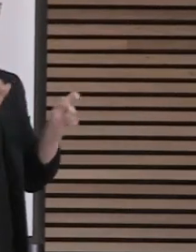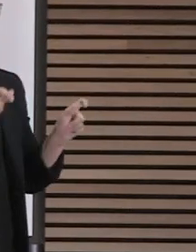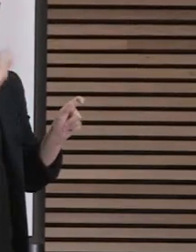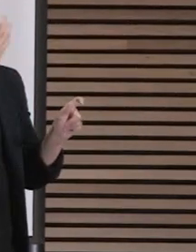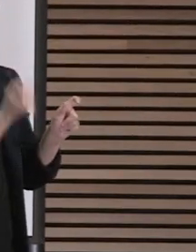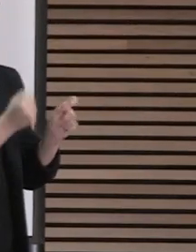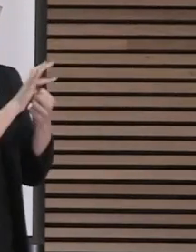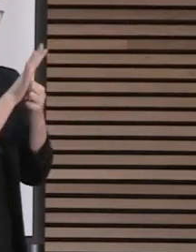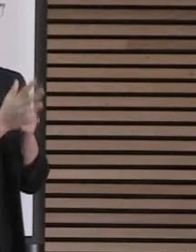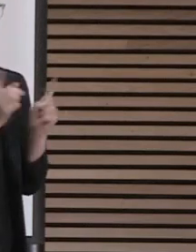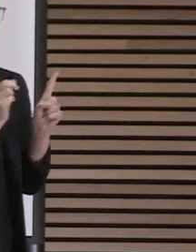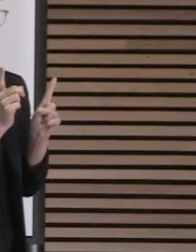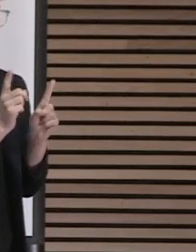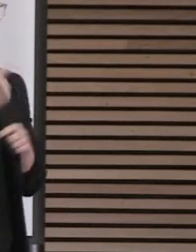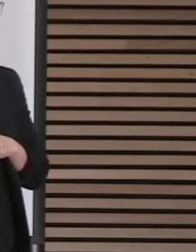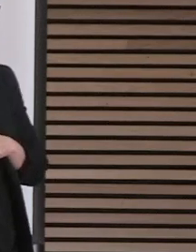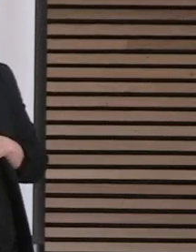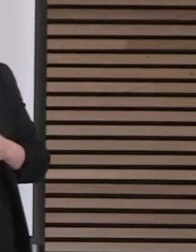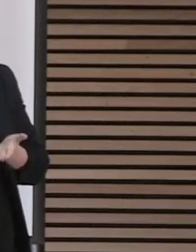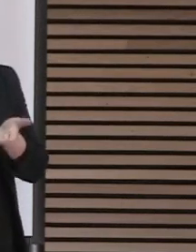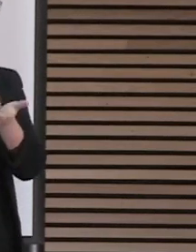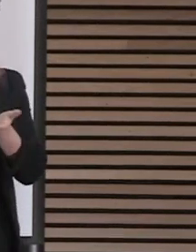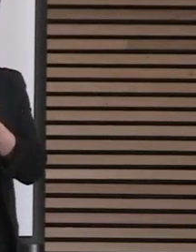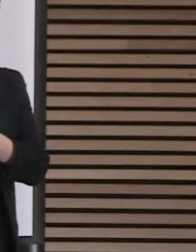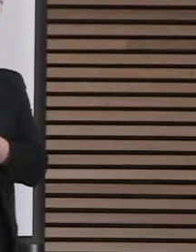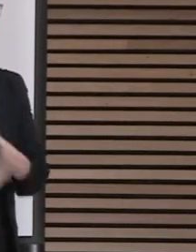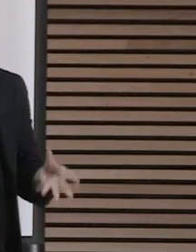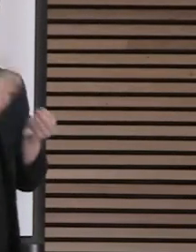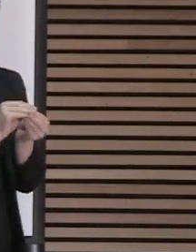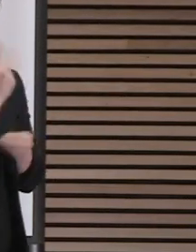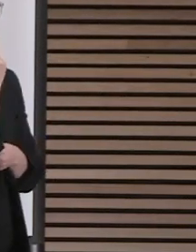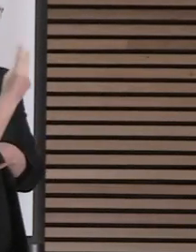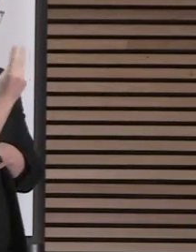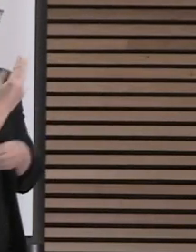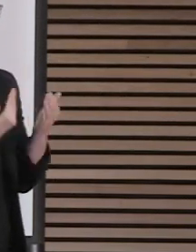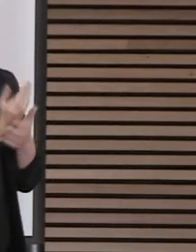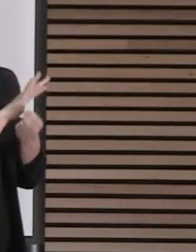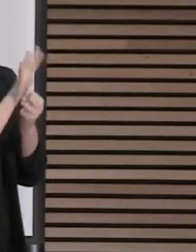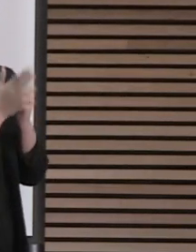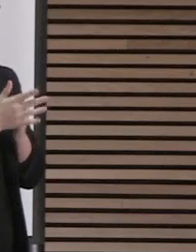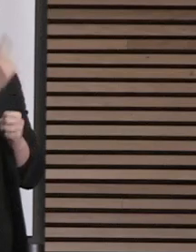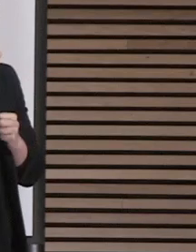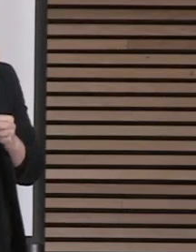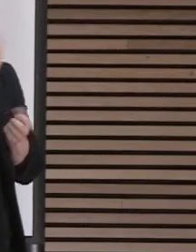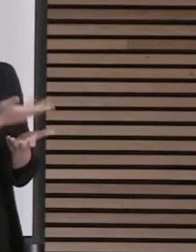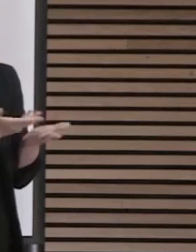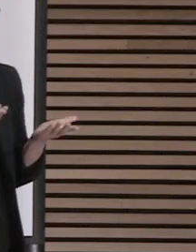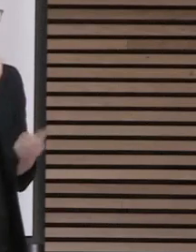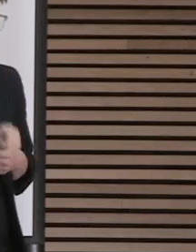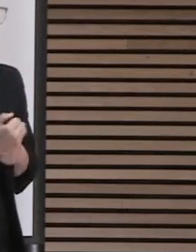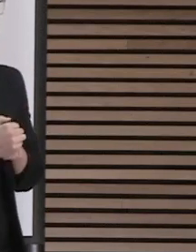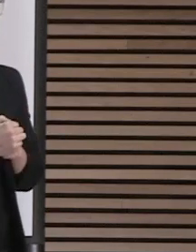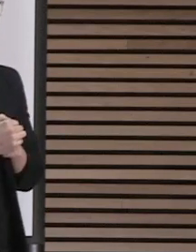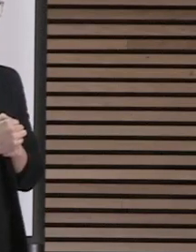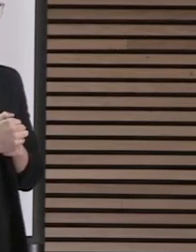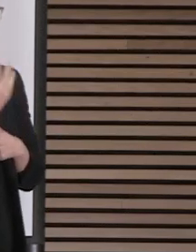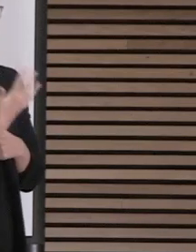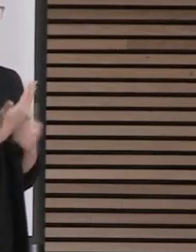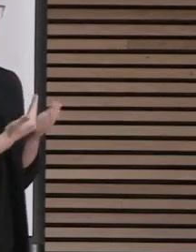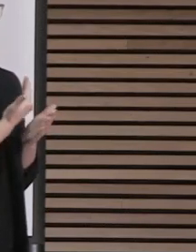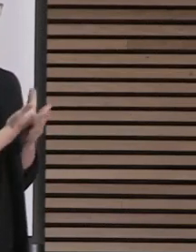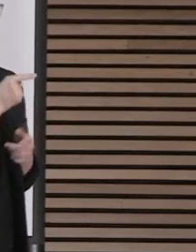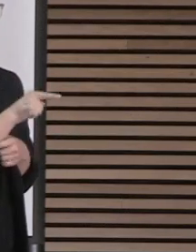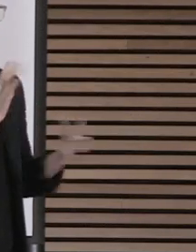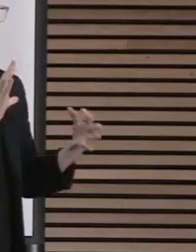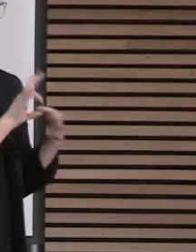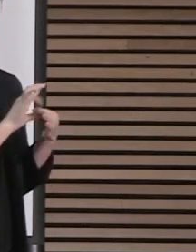McELNAY: Tena koe. Tena koutou.